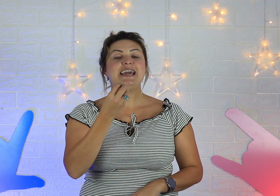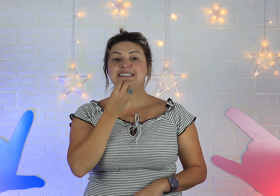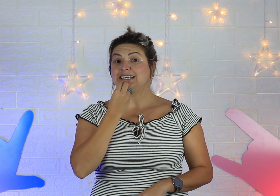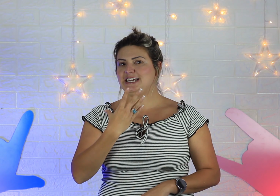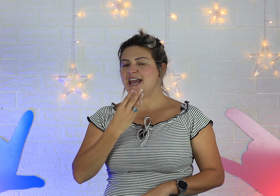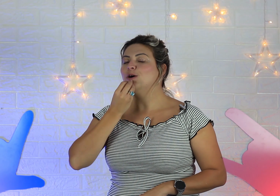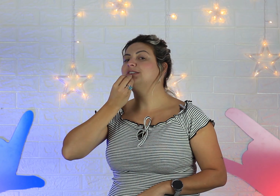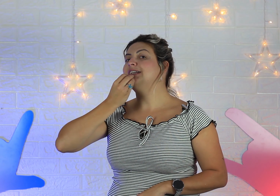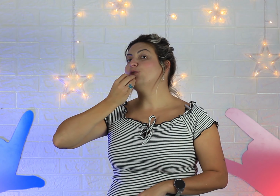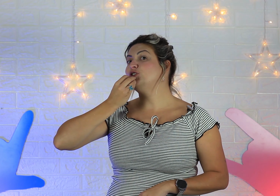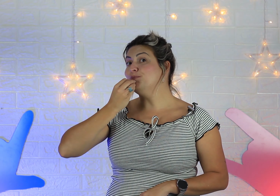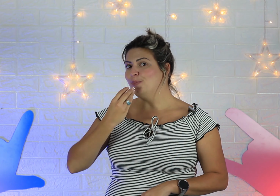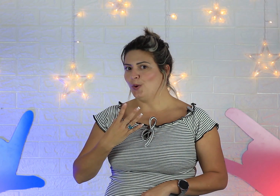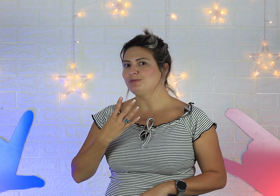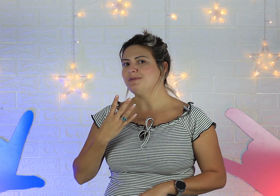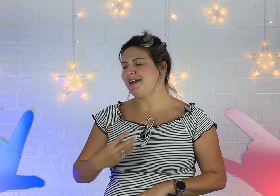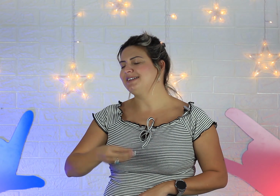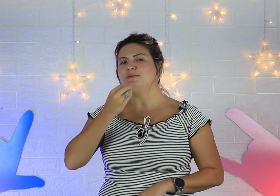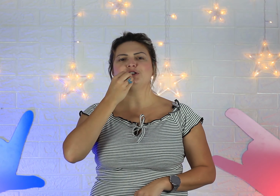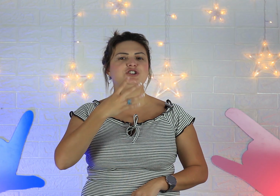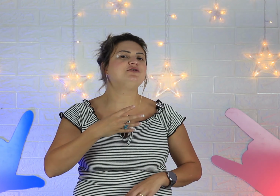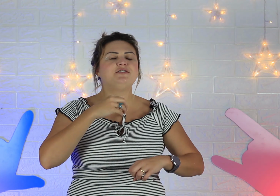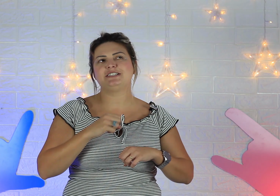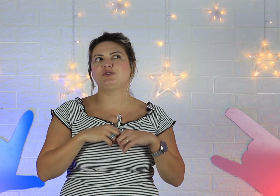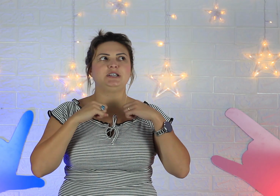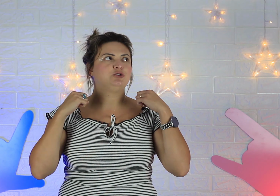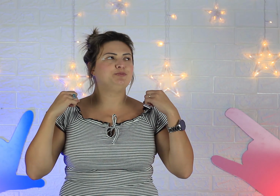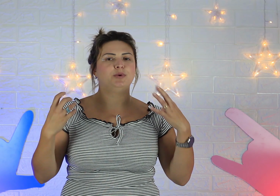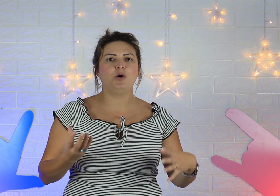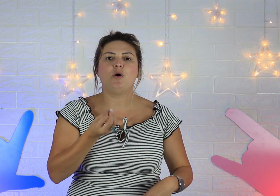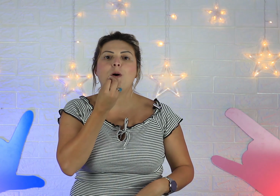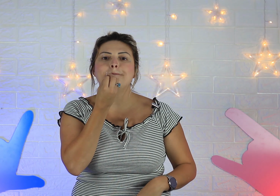e esse aqui é o sinal de bom também sem quando a gente vai fazer o sinal de bom